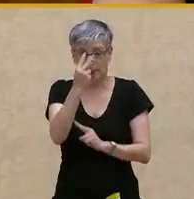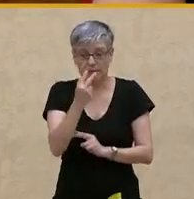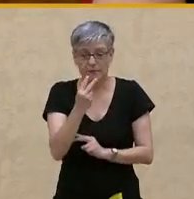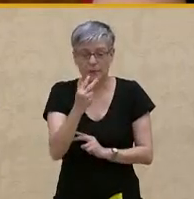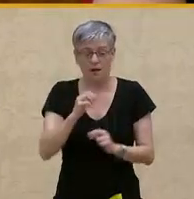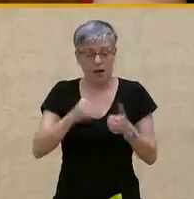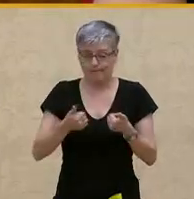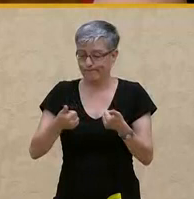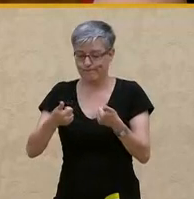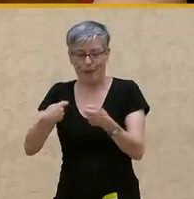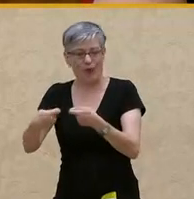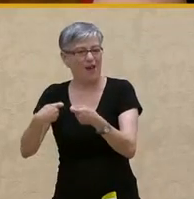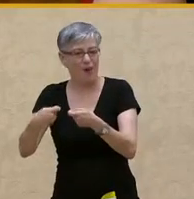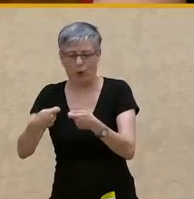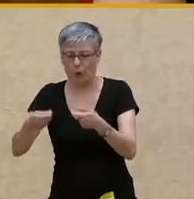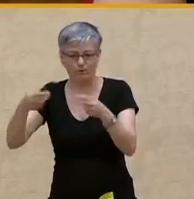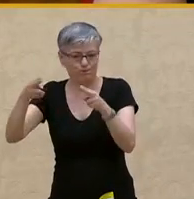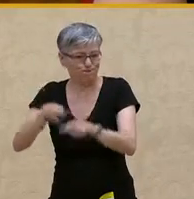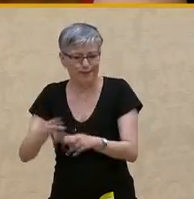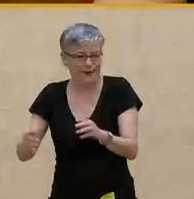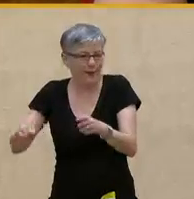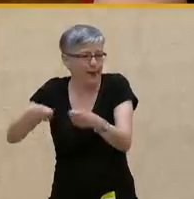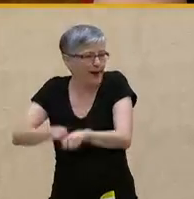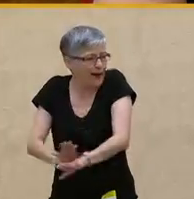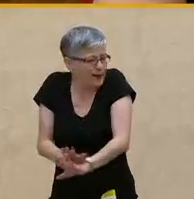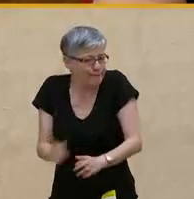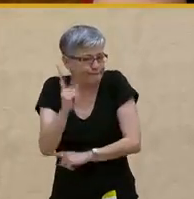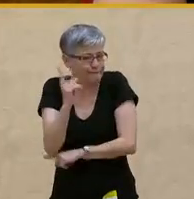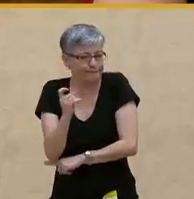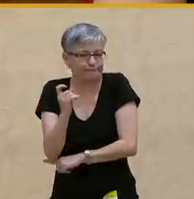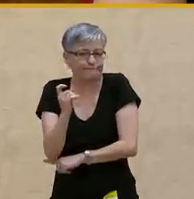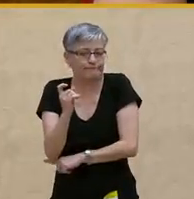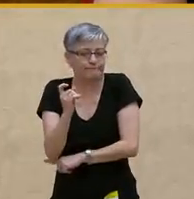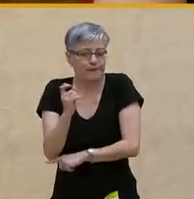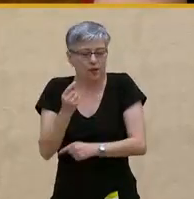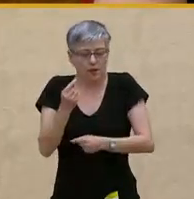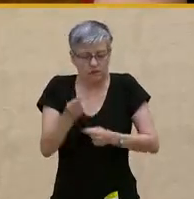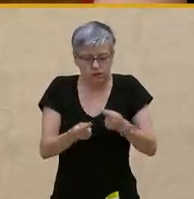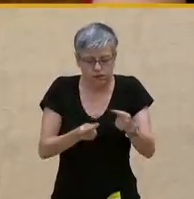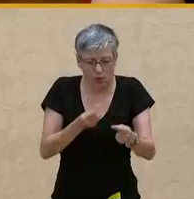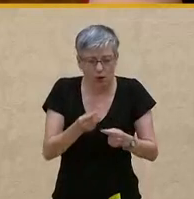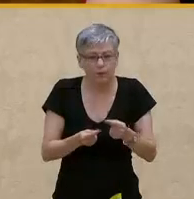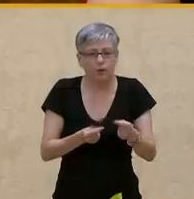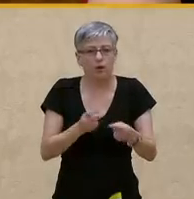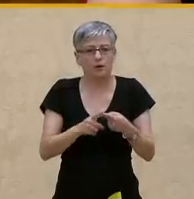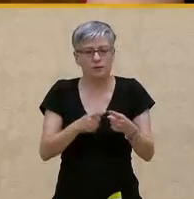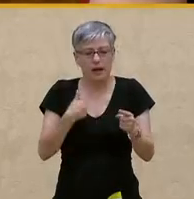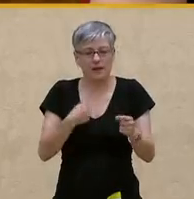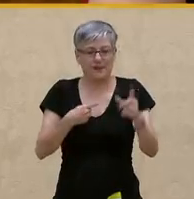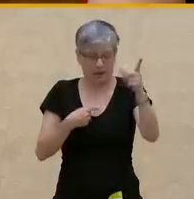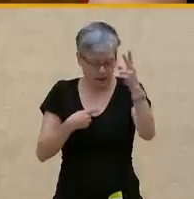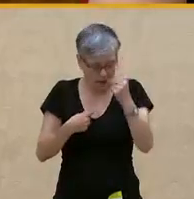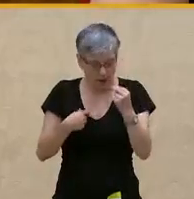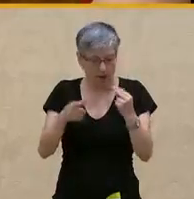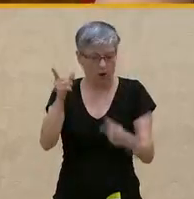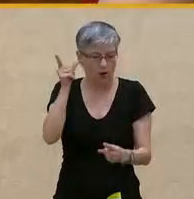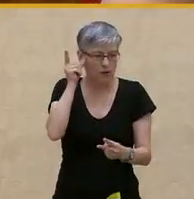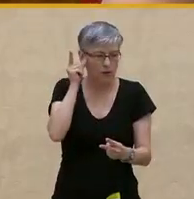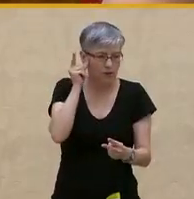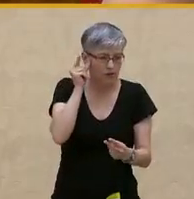el negocio, y poco a poco empecé a perder la audición, a día de hoy llevo un implante coclear,